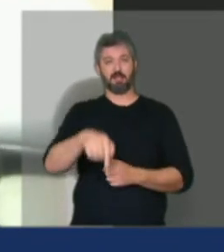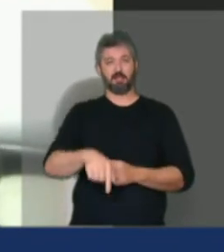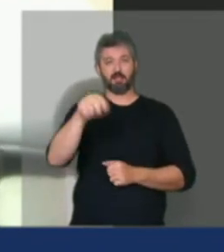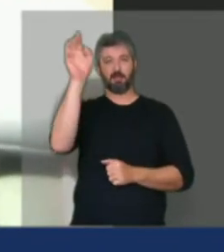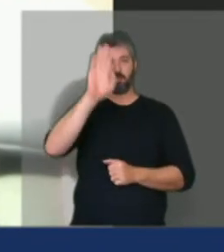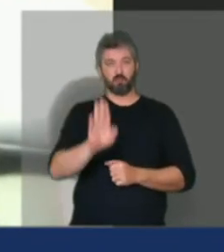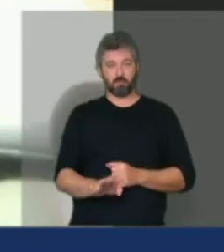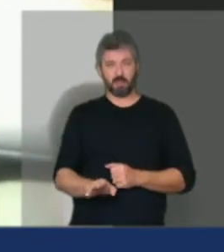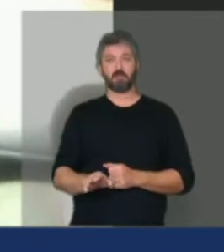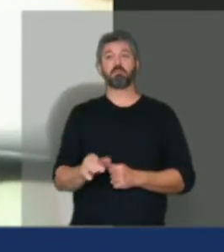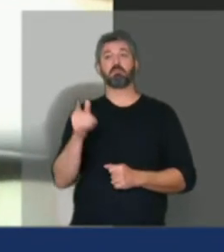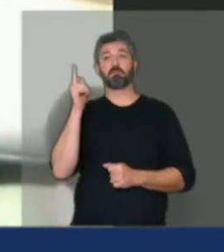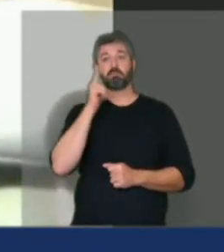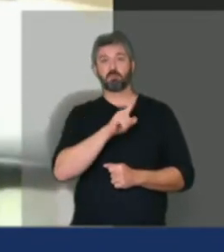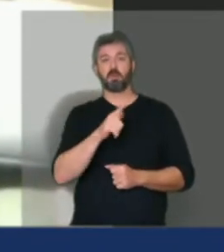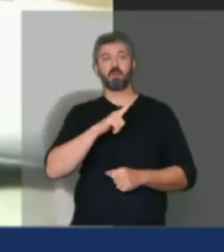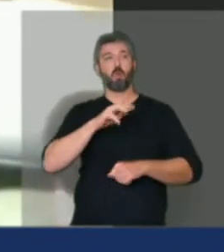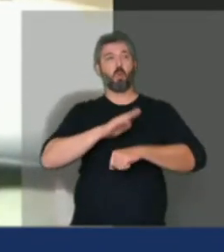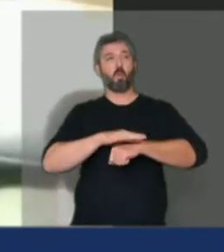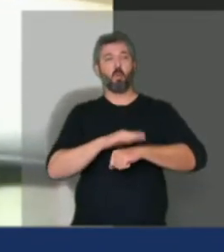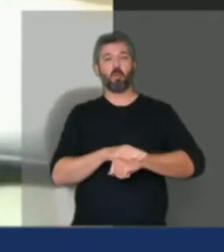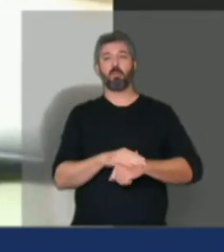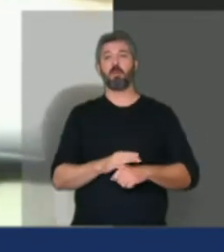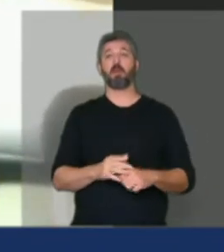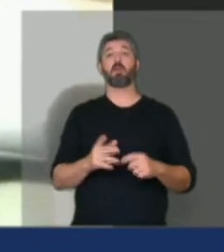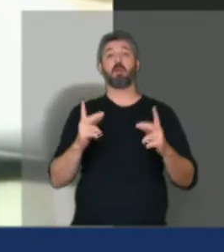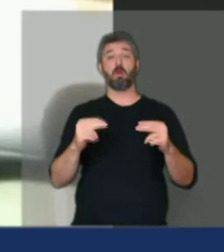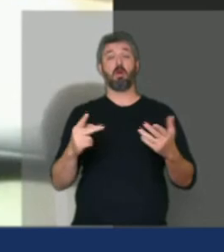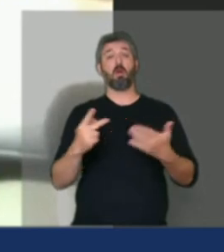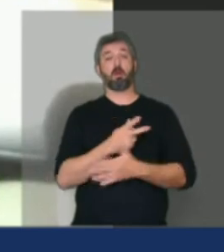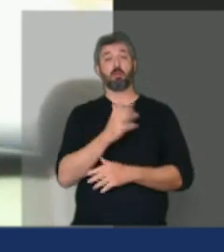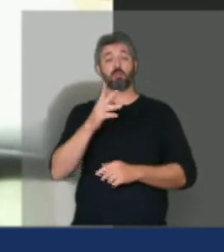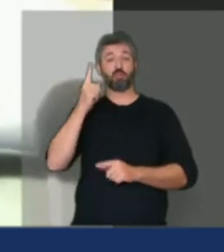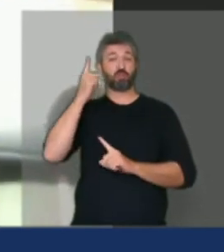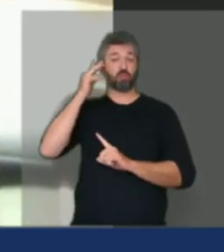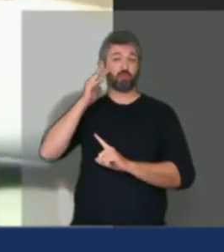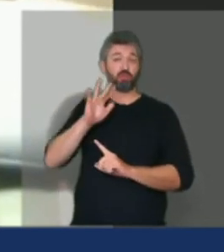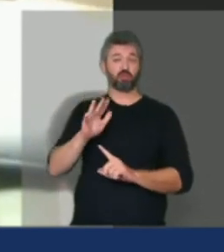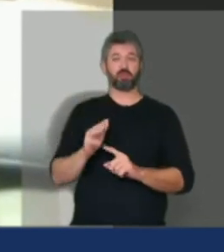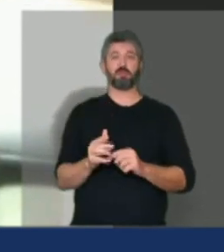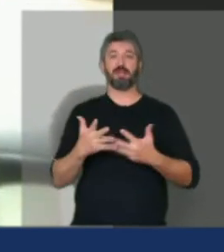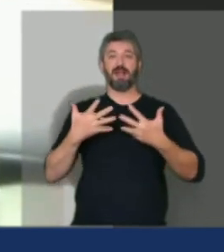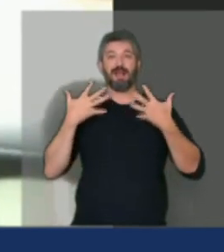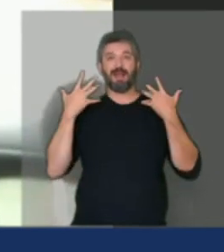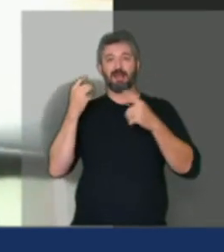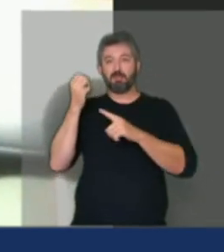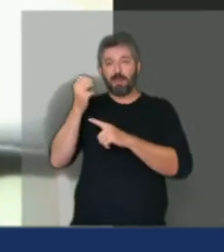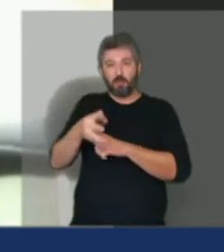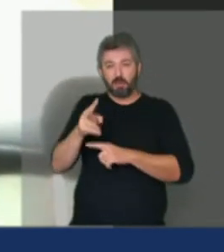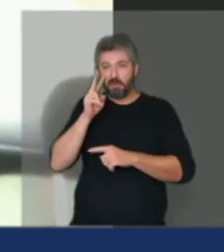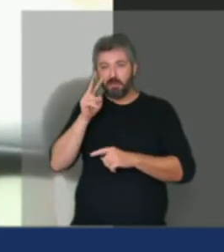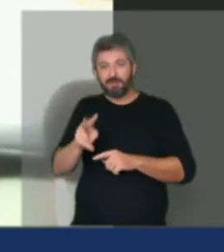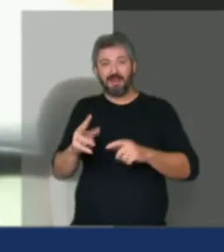ÚLTIMOS DIAS DE ALEGRIA NAS MADRUGADAS, COMEMORANDO VITÓRIAS COMO ALGO CORRIQUEIRO NA HISTÓRIA